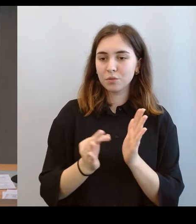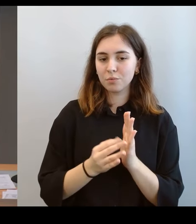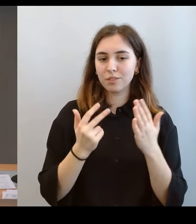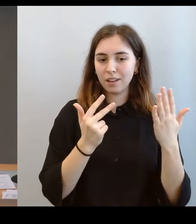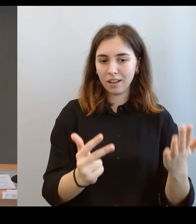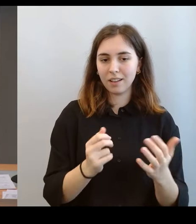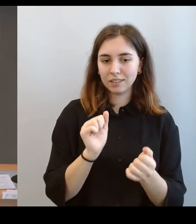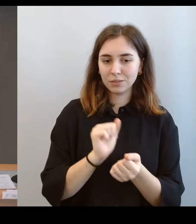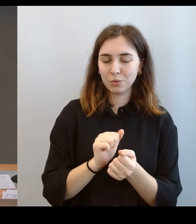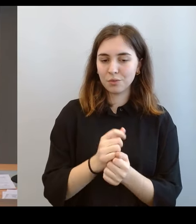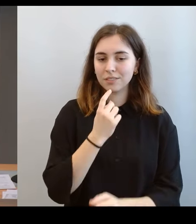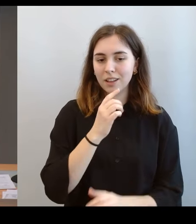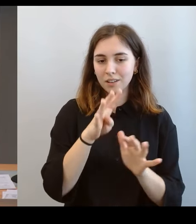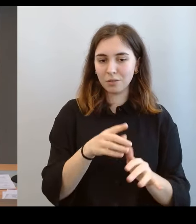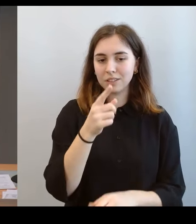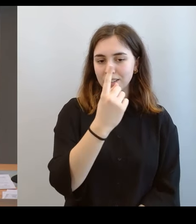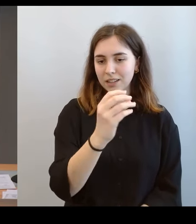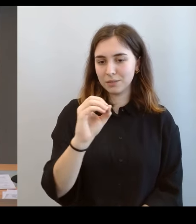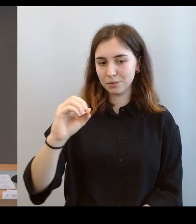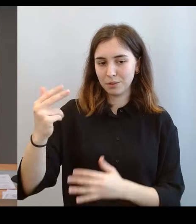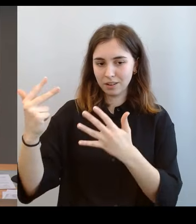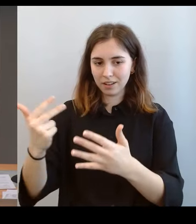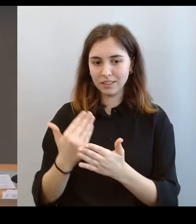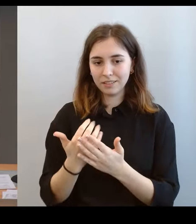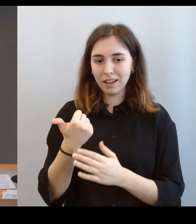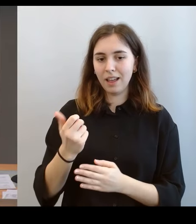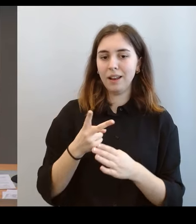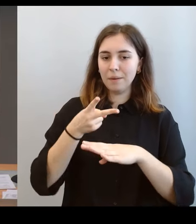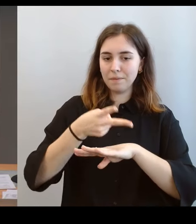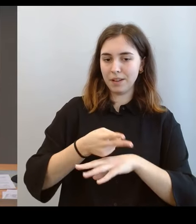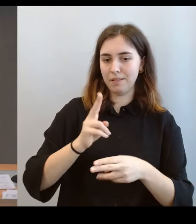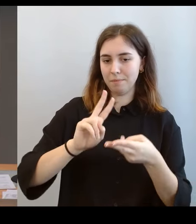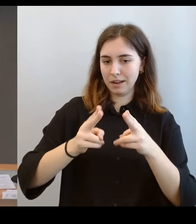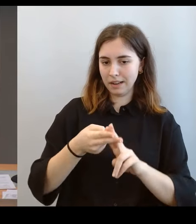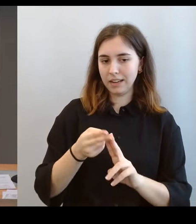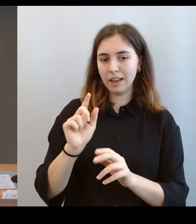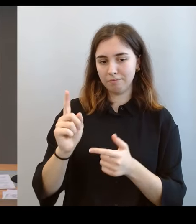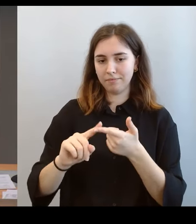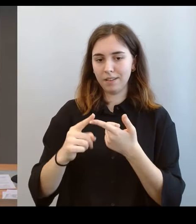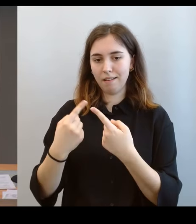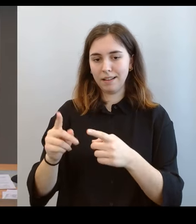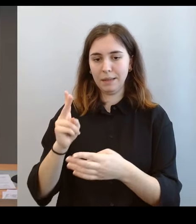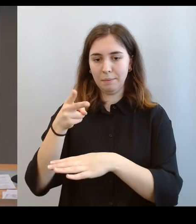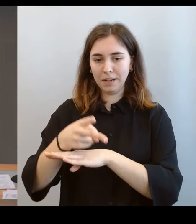eines stellvertretenden Mitglieds des Kuratoriums der Berliner Landeszentrale für politische Bildung.